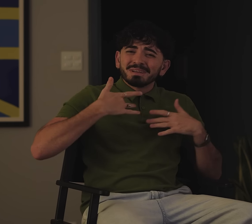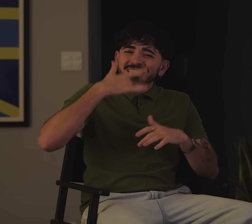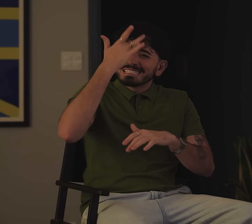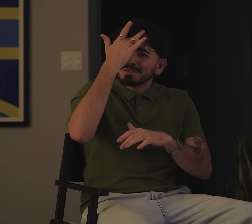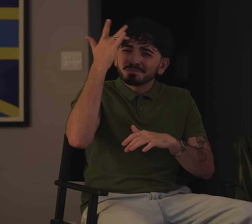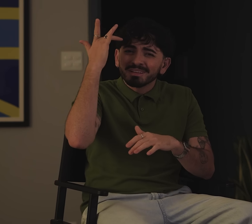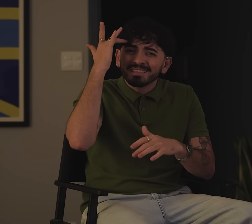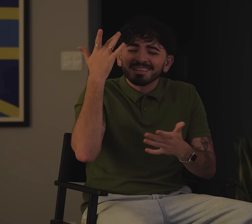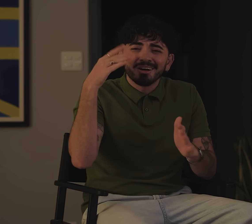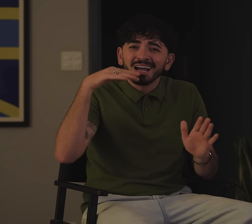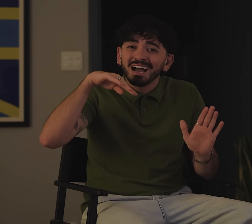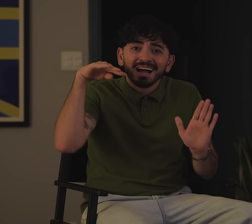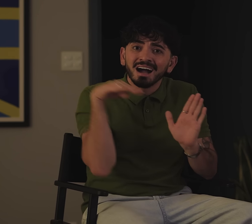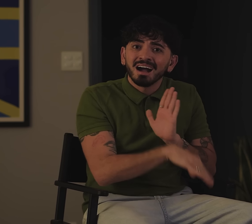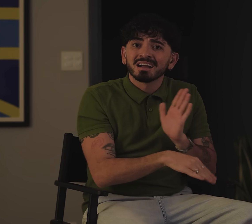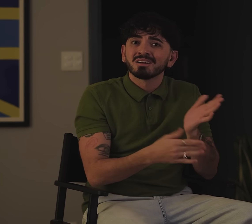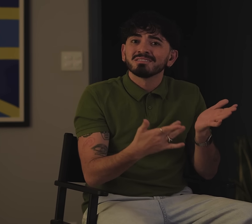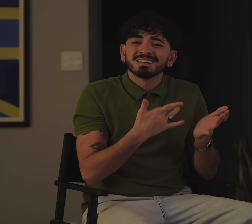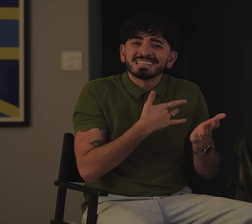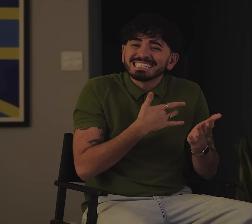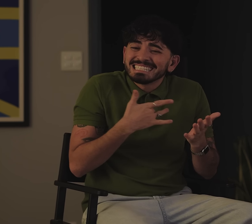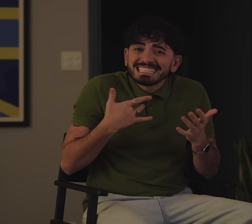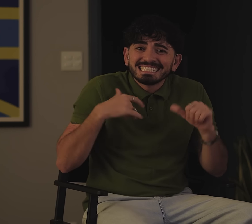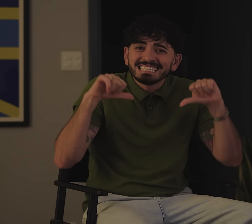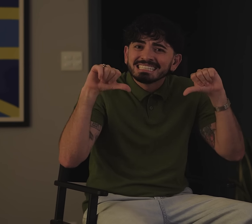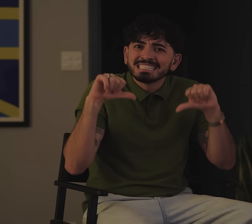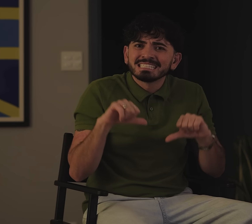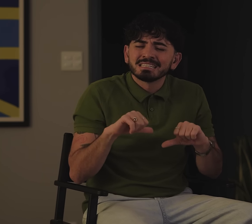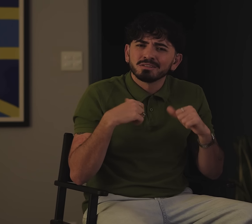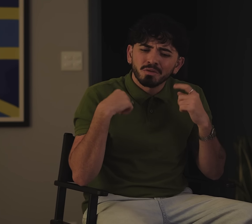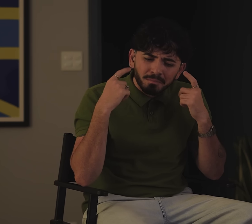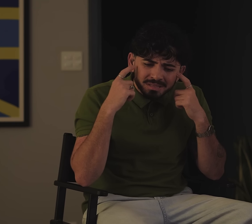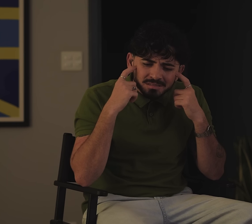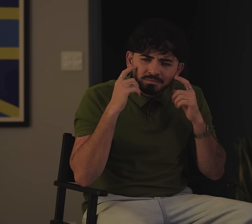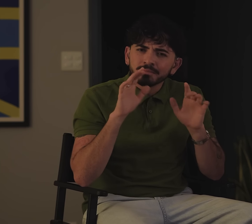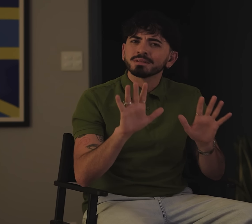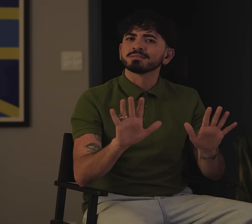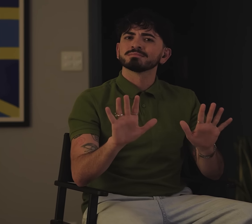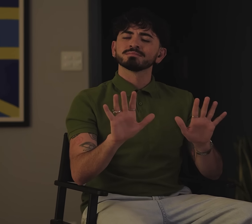Minha saúde mental e minha saúde foram piorando cada vez mais… Fiquei pensando e refletindo bastante.